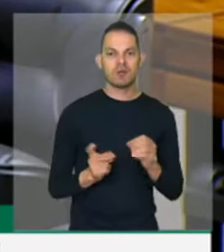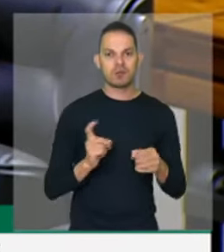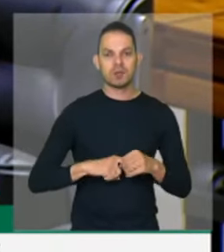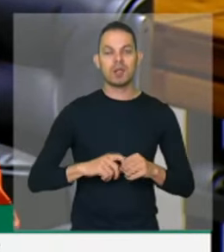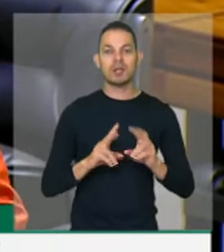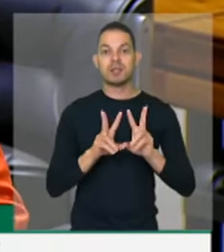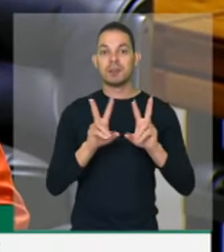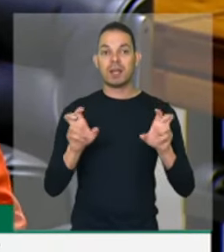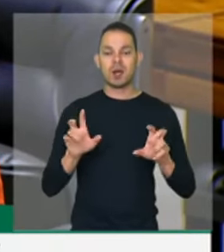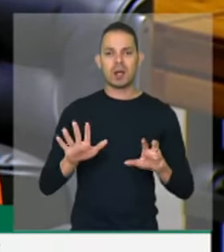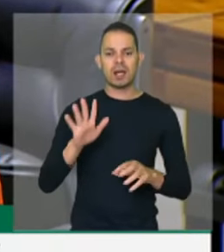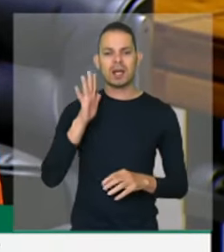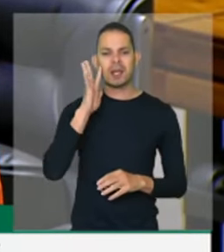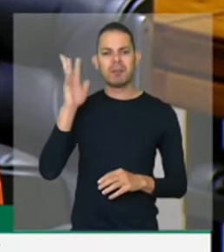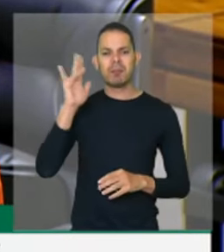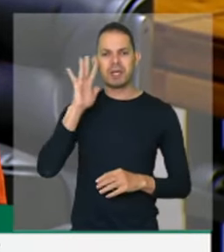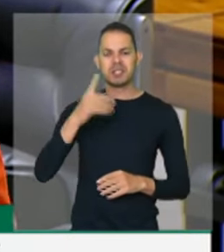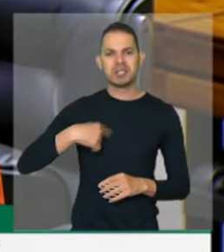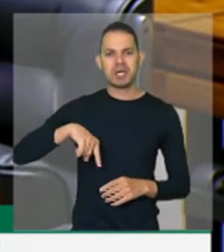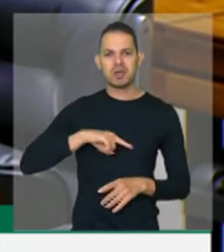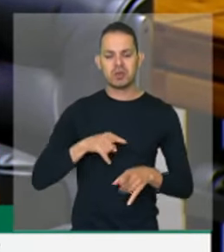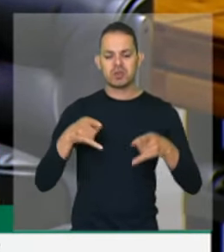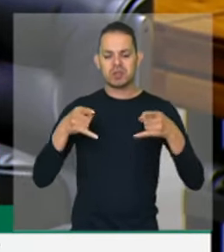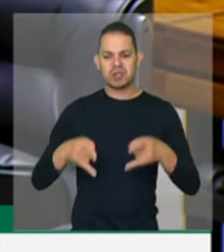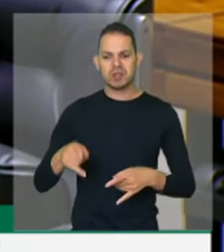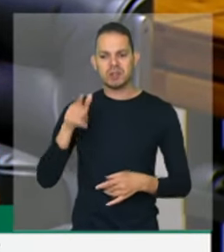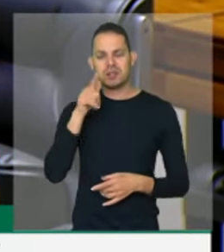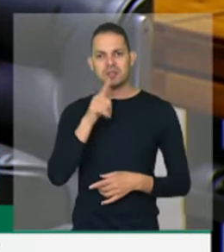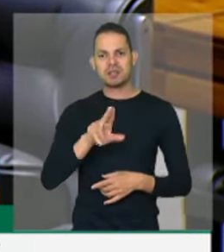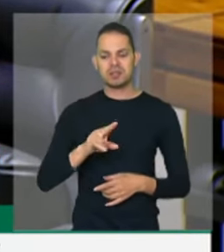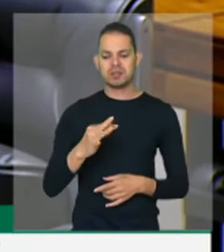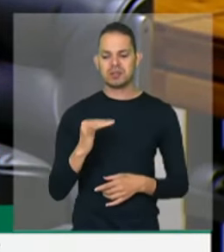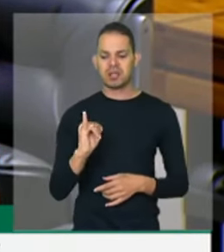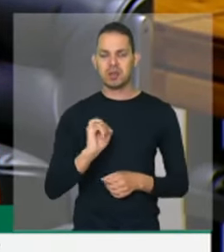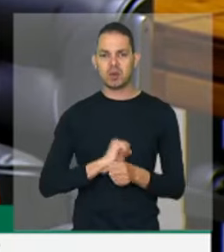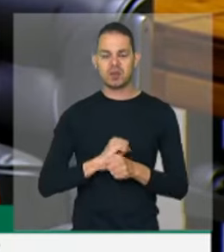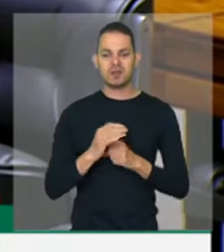CONSEGUIR LEITOS DE UTI COVID AO PREÇO DA TABELA DO SISTEMA ÚNICO DE SAÚDE QUE JÁ É